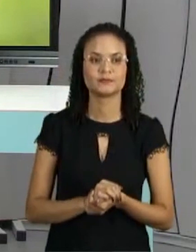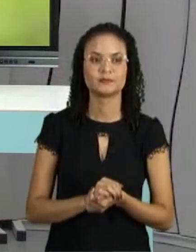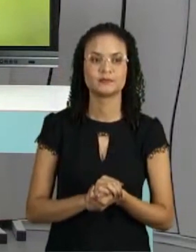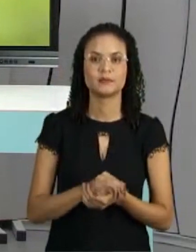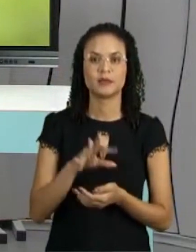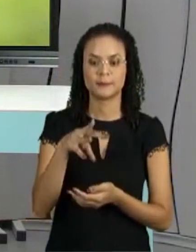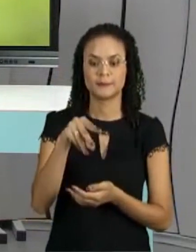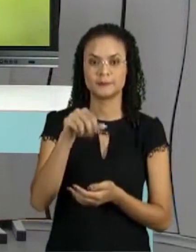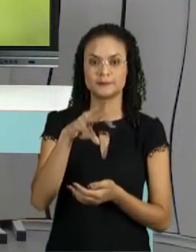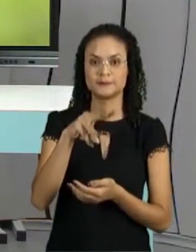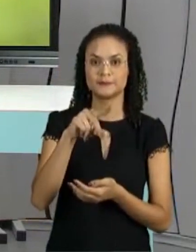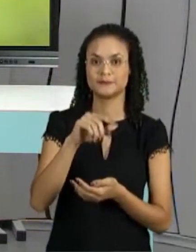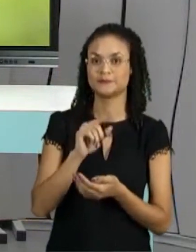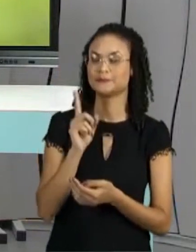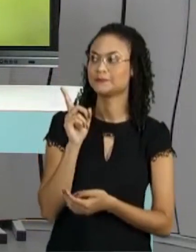mão.